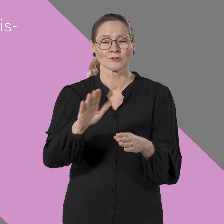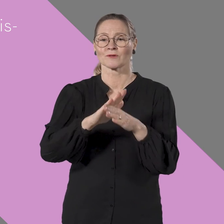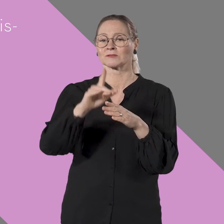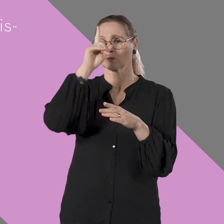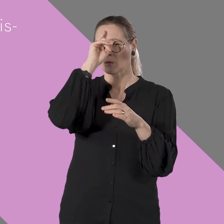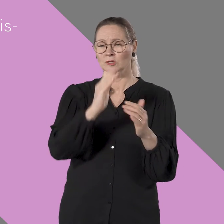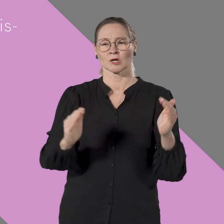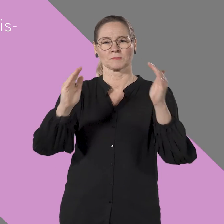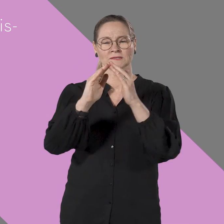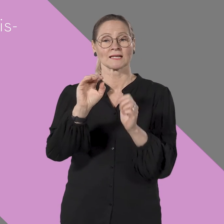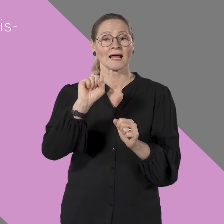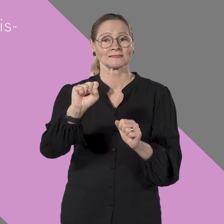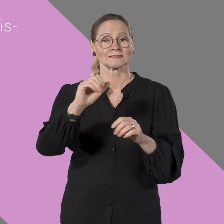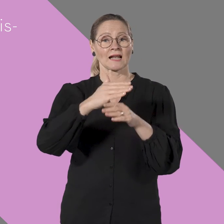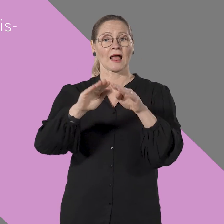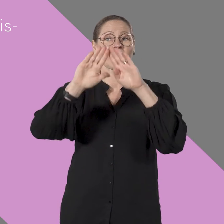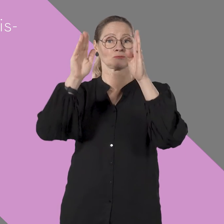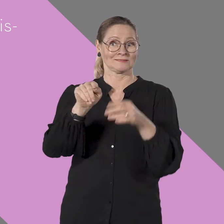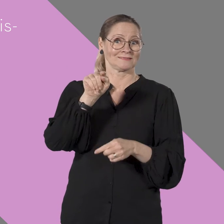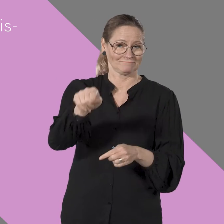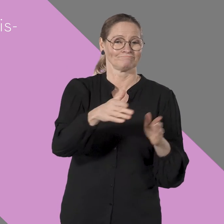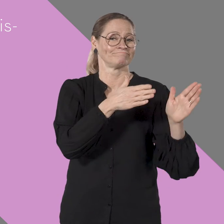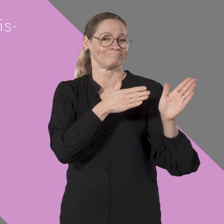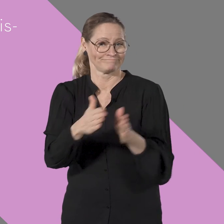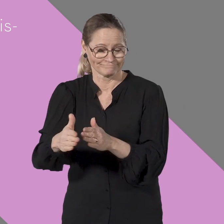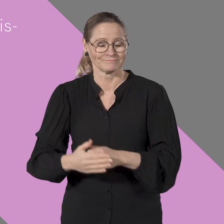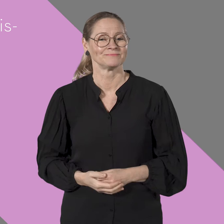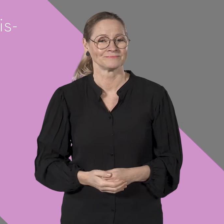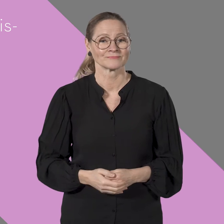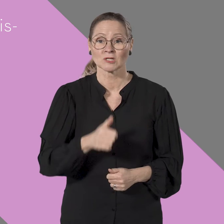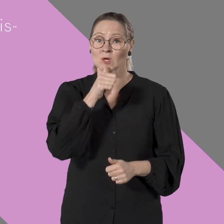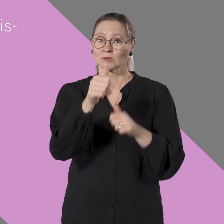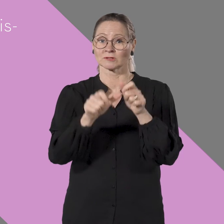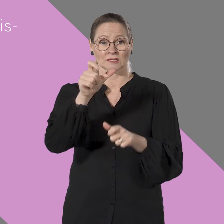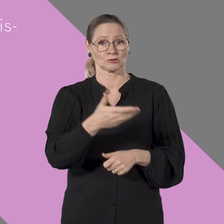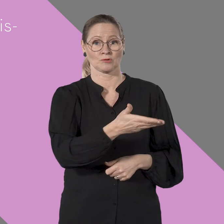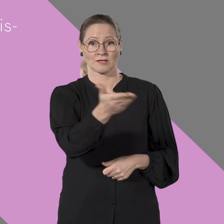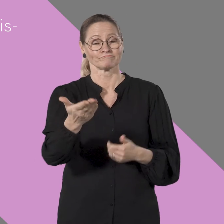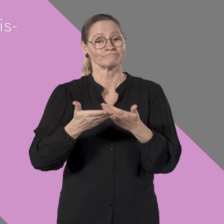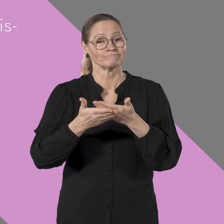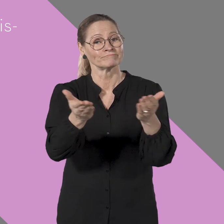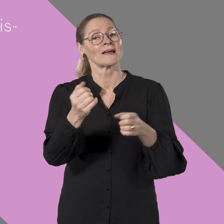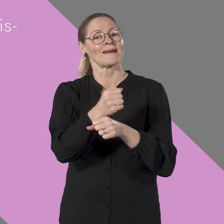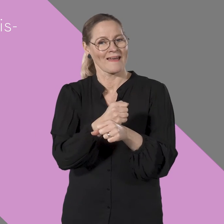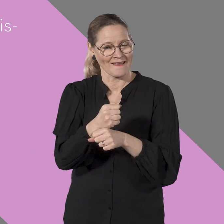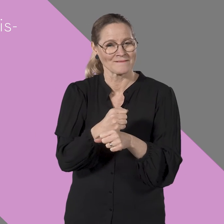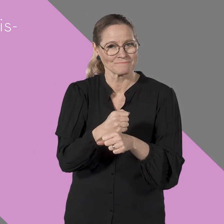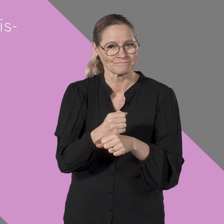Jyväskylän yliopiston S-rakennuksessa. Osallistujille on kahvitarjoilu.